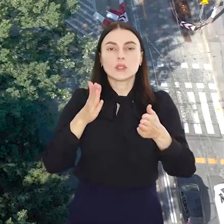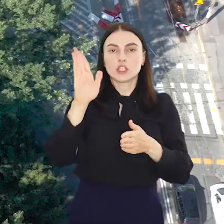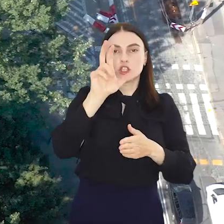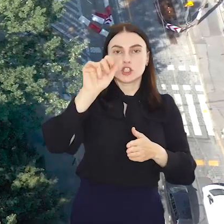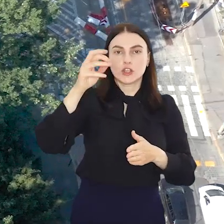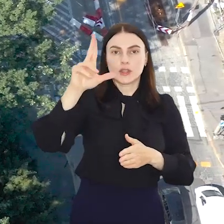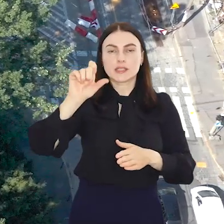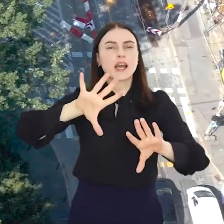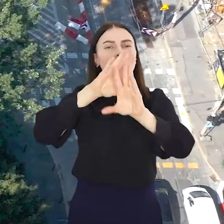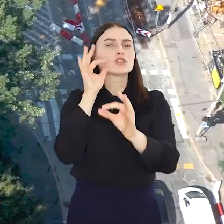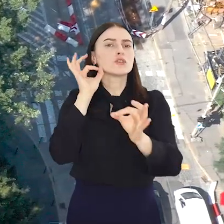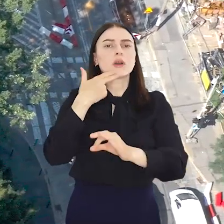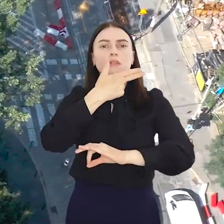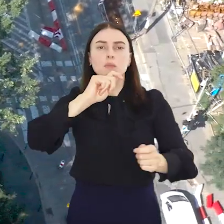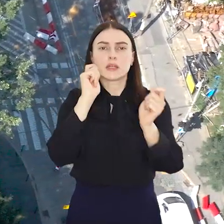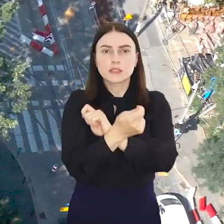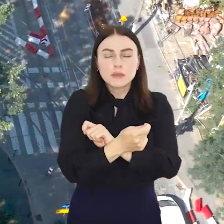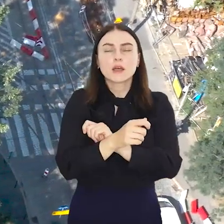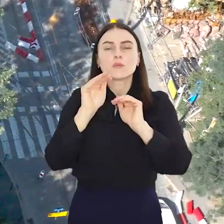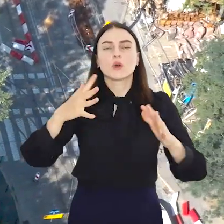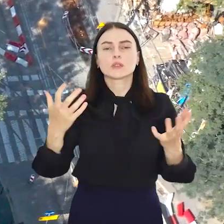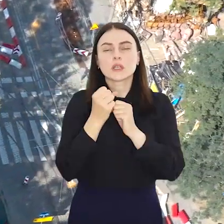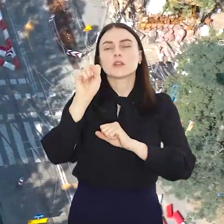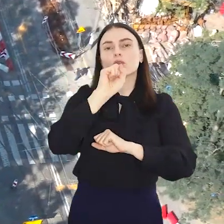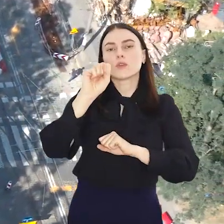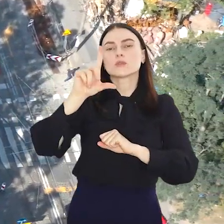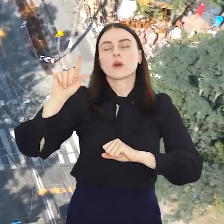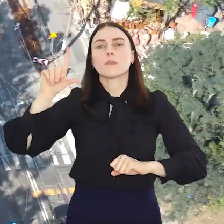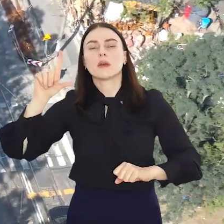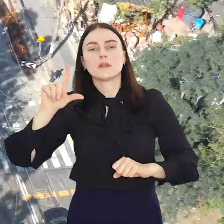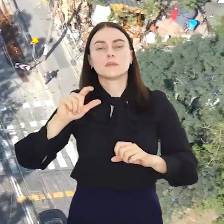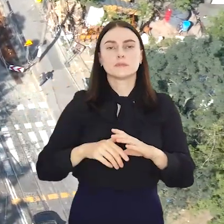Szczytnickiej. A wszystkie szczegóły zmian znajdziecie na portalu www.wroclaw.pl